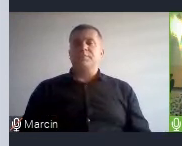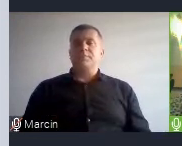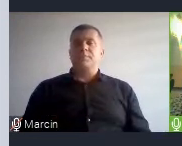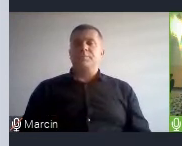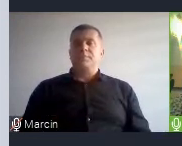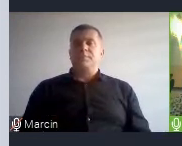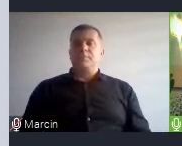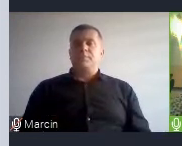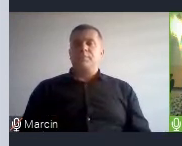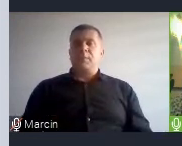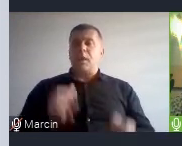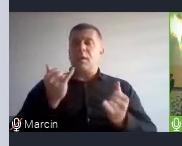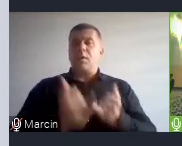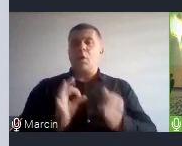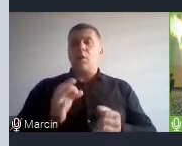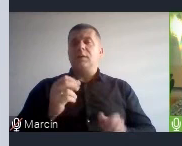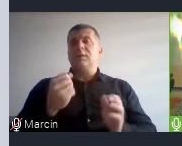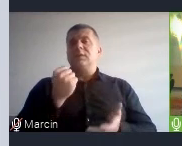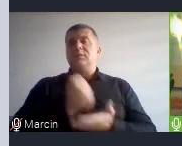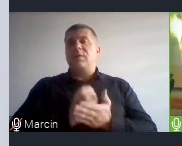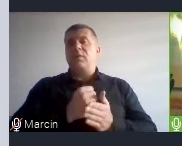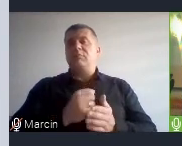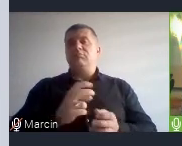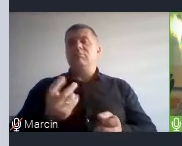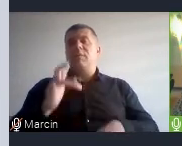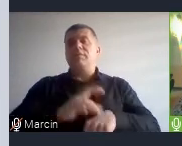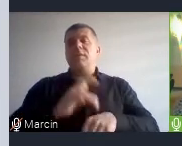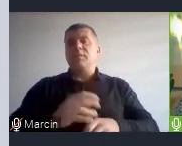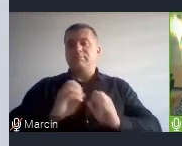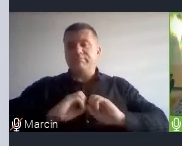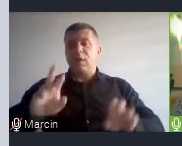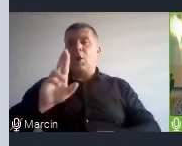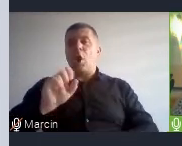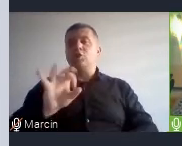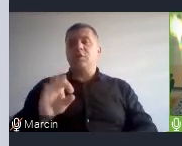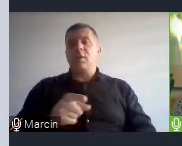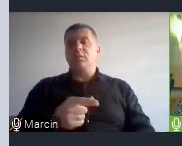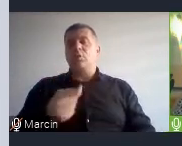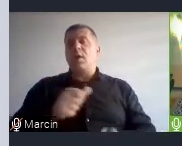I teraz, jeśli chodzi o procedurę rozstrzygnięcia. Rozstrzygnięcie wiąże się z protokołem.